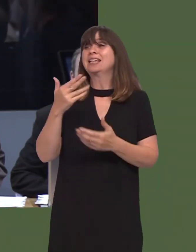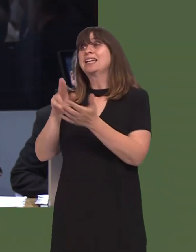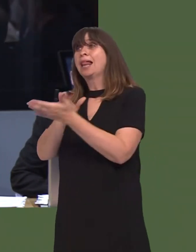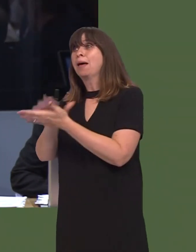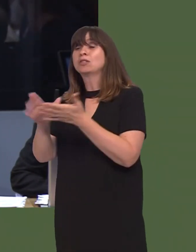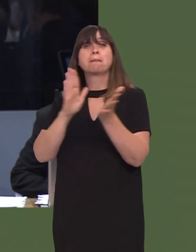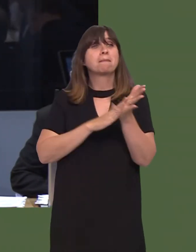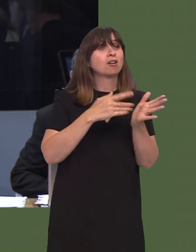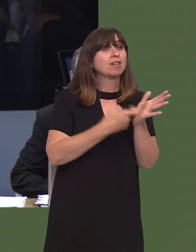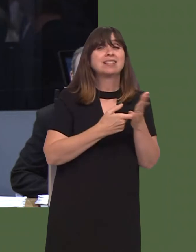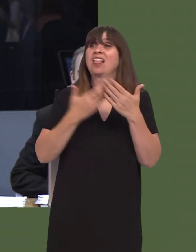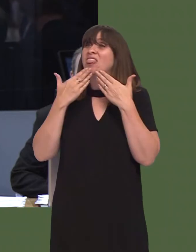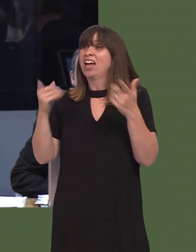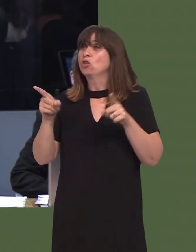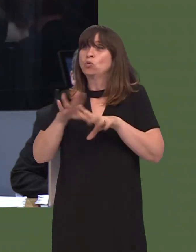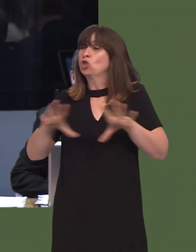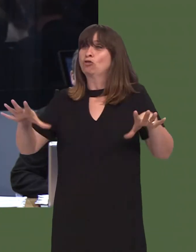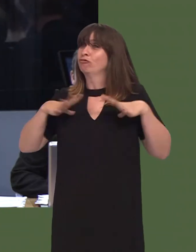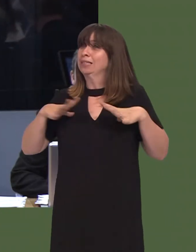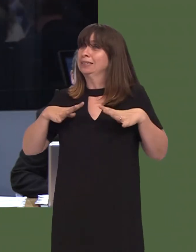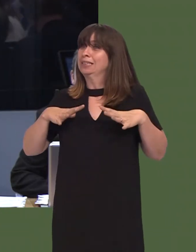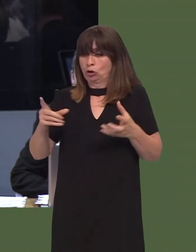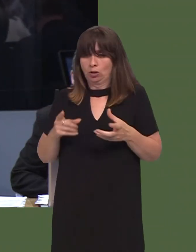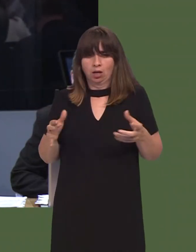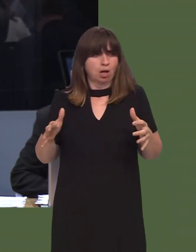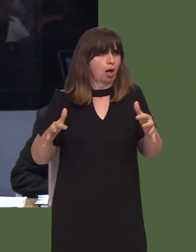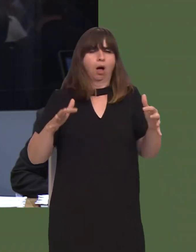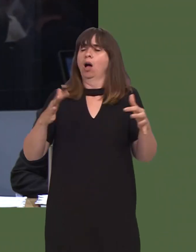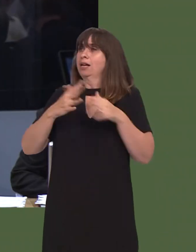am fethu ag ymestyn am eu ffeiliau yn ddigon cyflym. Rwyín ddiolchgar o gael y cyfle,